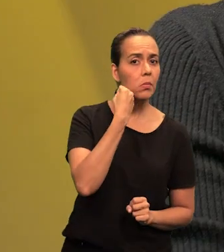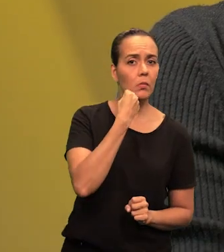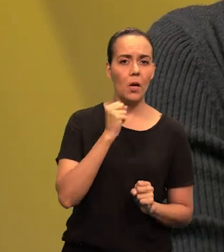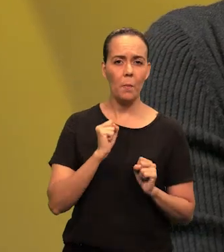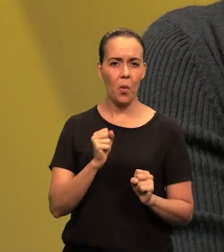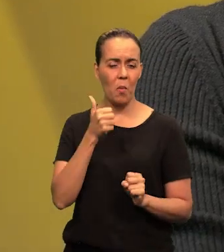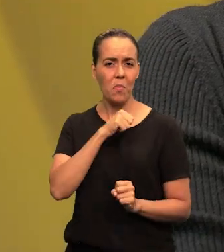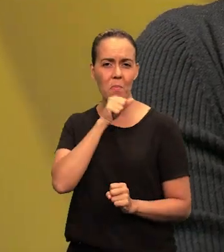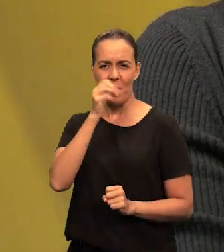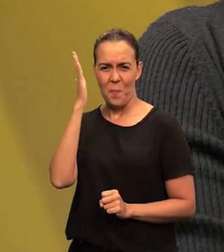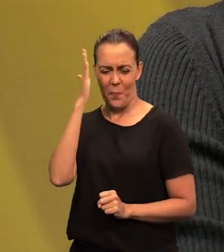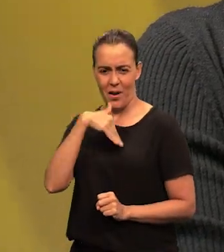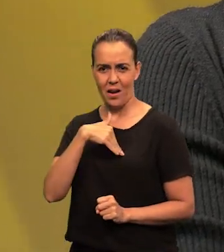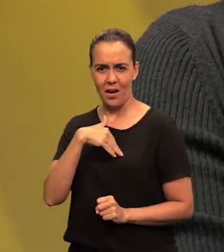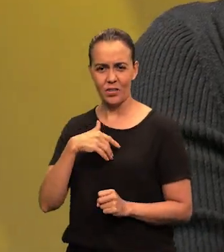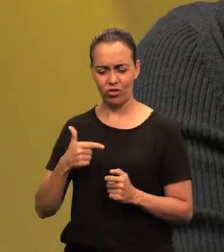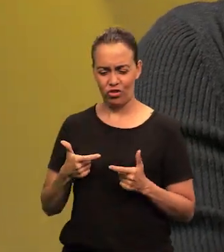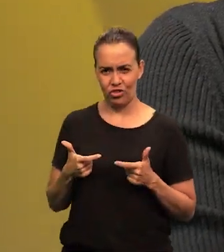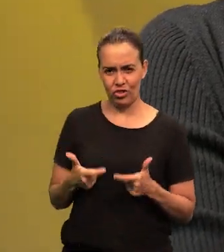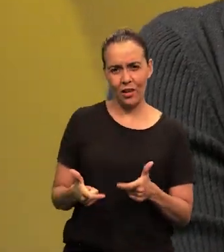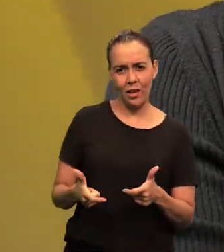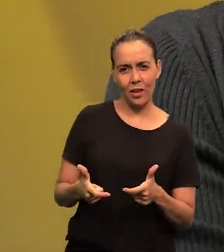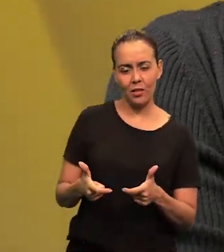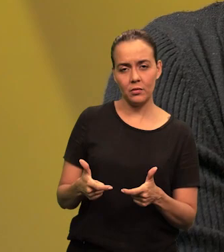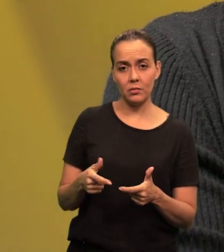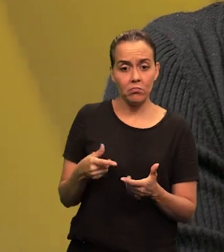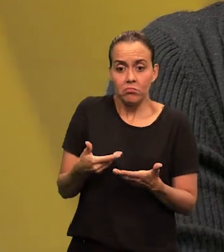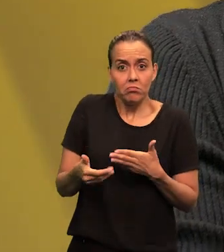Você pode ser uma mãe terrível, você pode ser uma mãe insuportável,